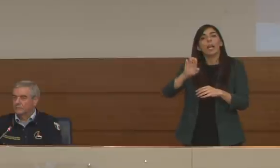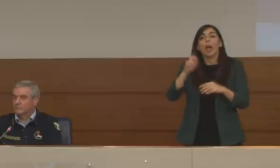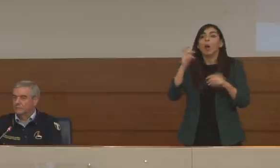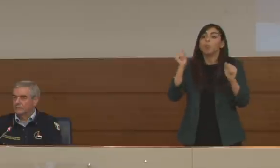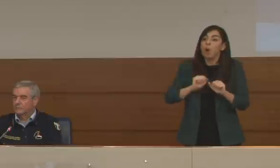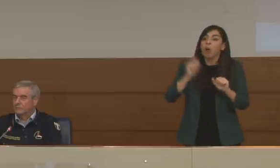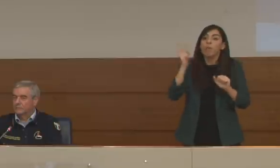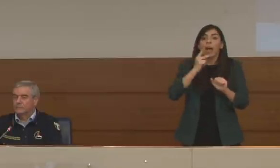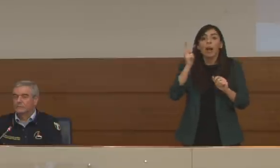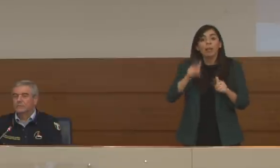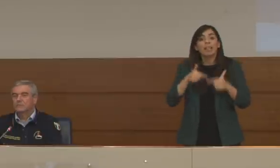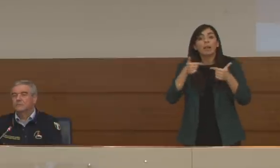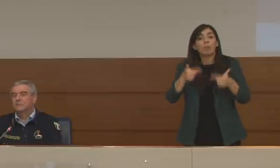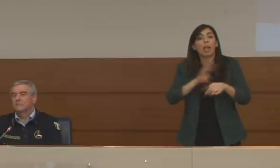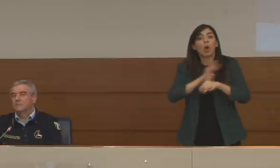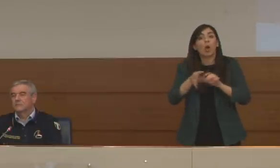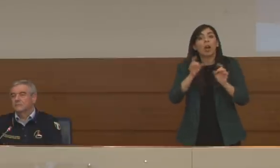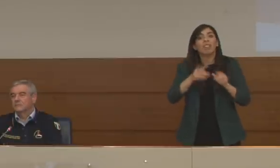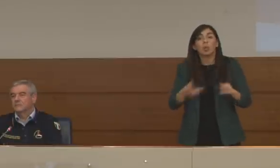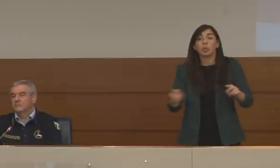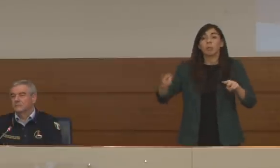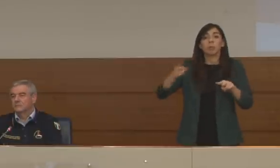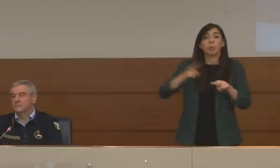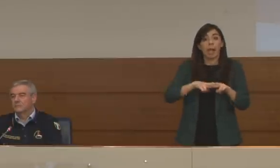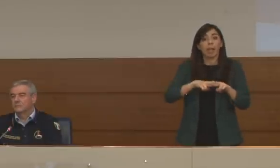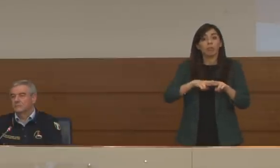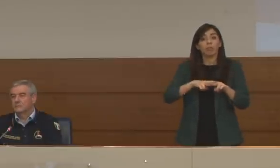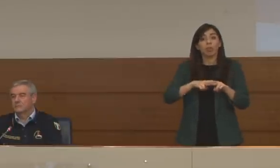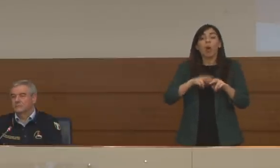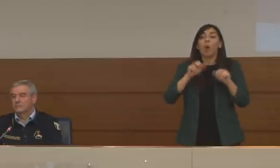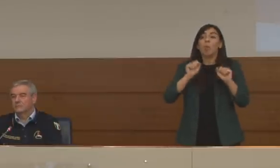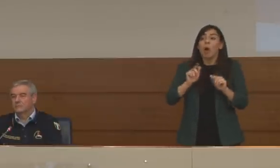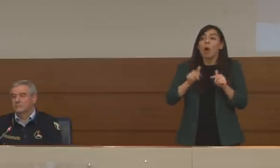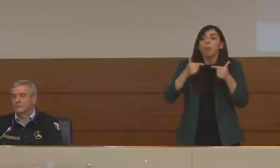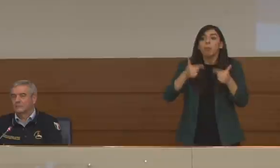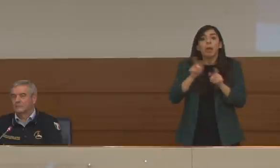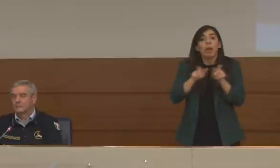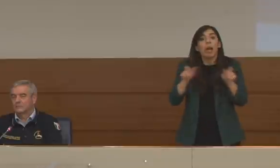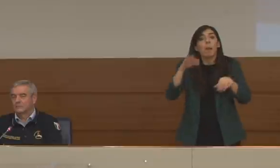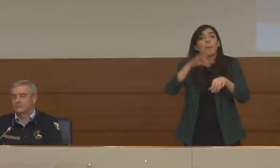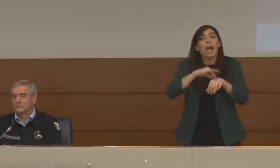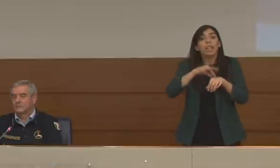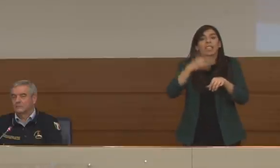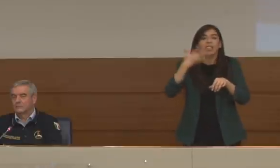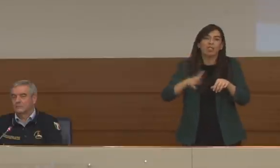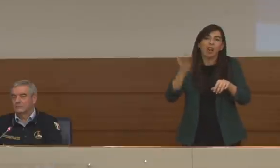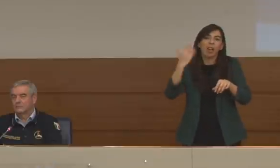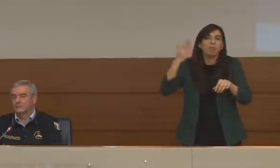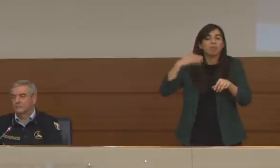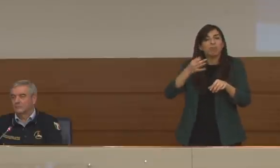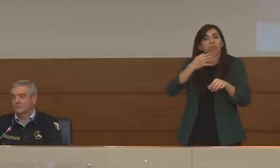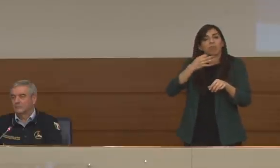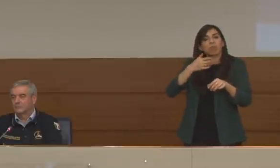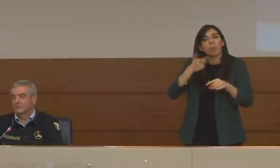l'infezione e possono aver creato più problemi ai pazienti che lo assumevano per le loro cure. Grazie.